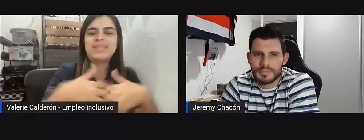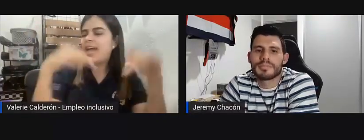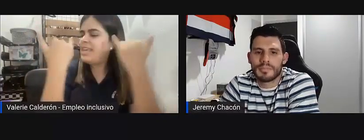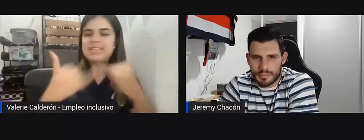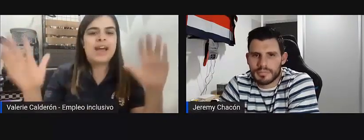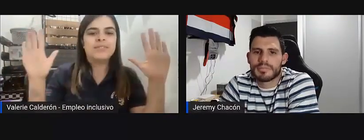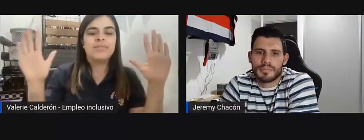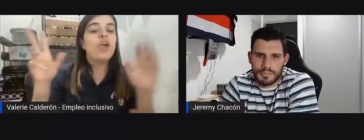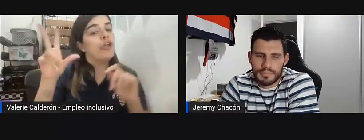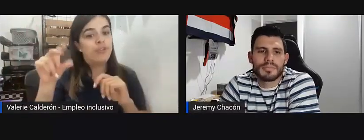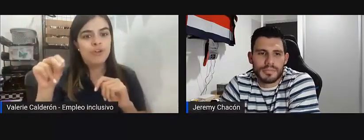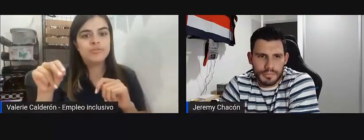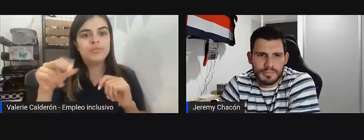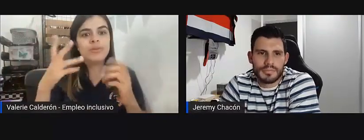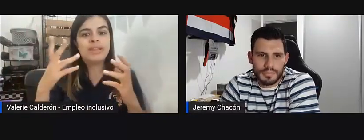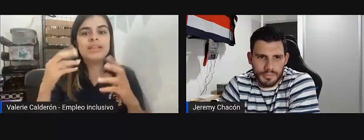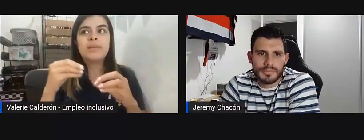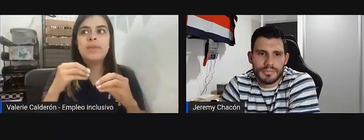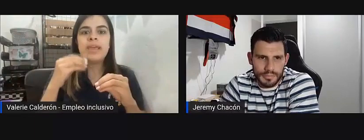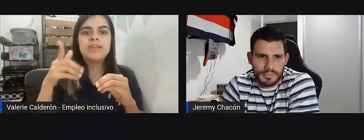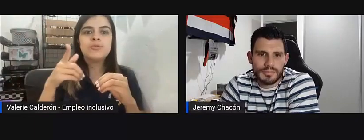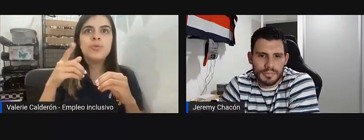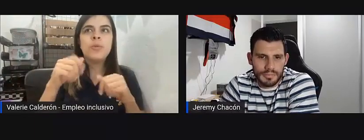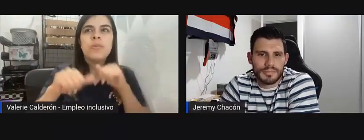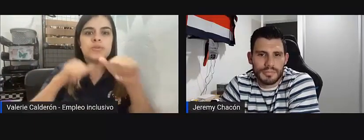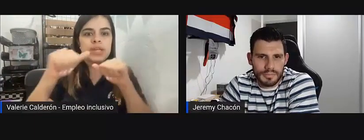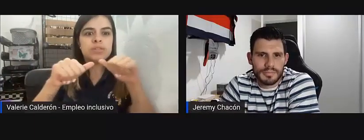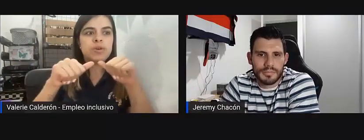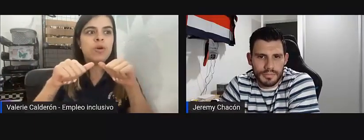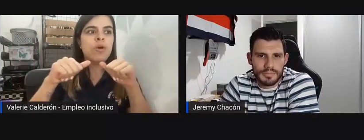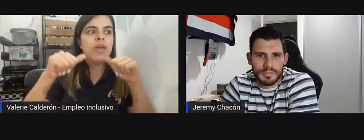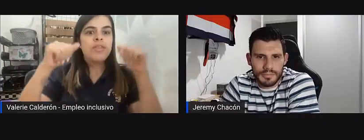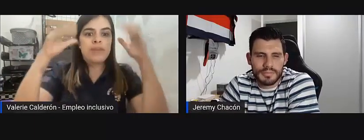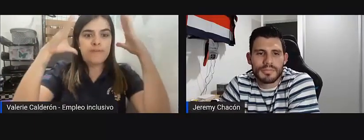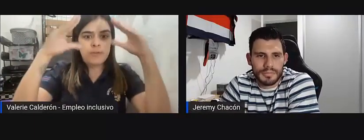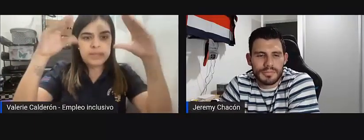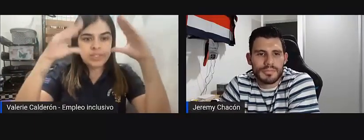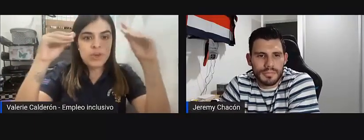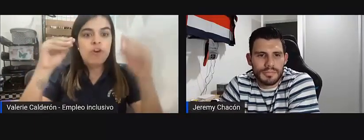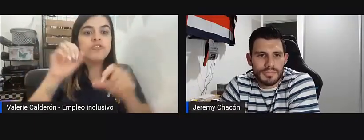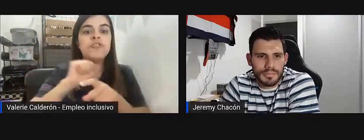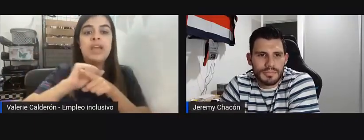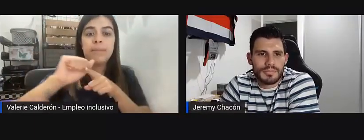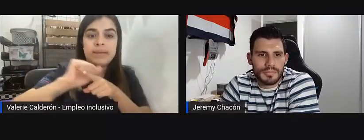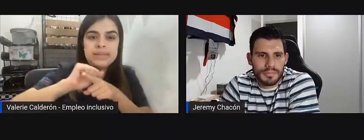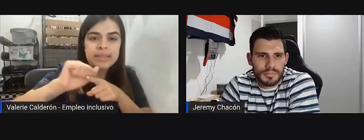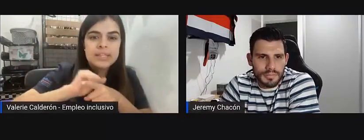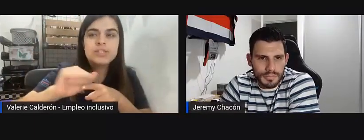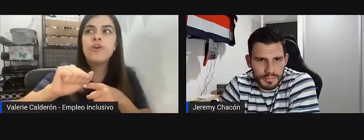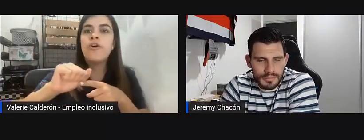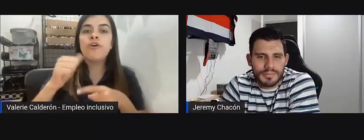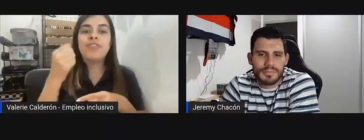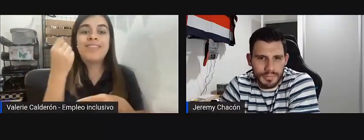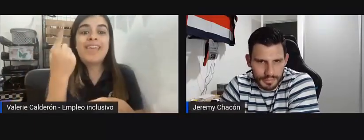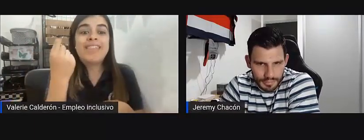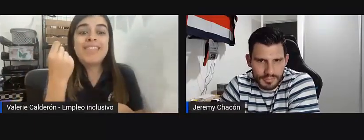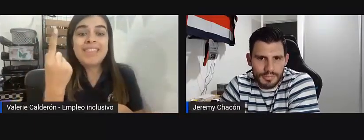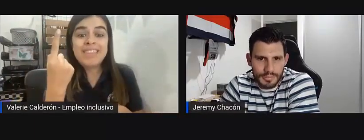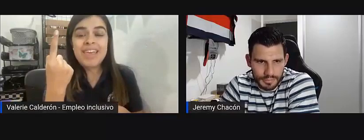empresa y ya no verdad también es un proceso de información de capacitación de entender